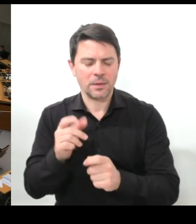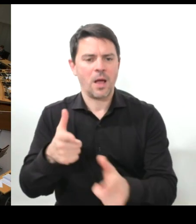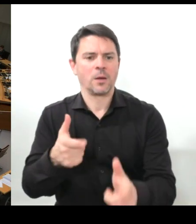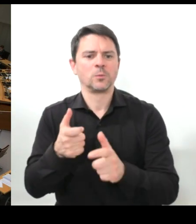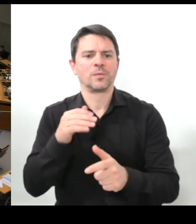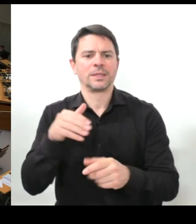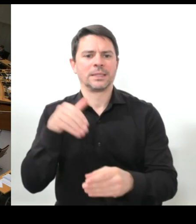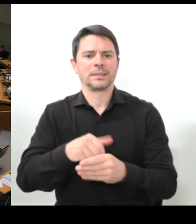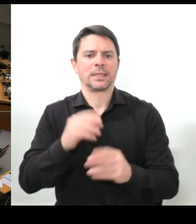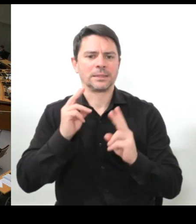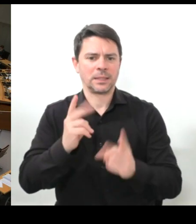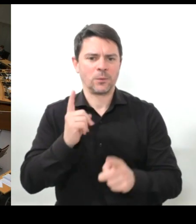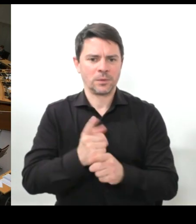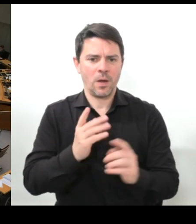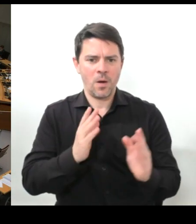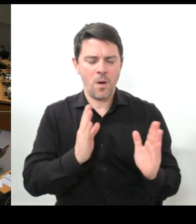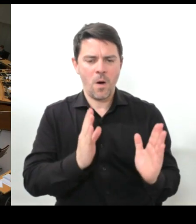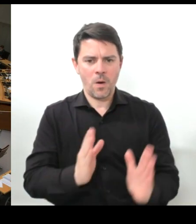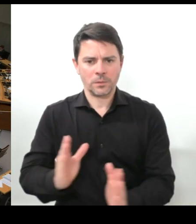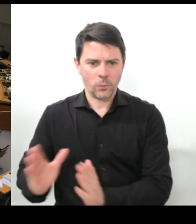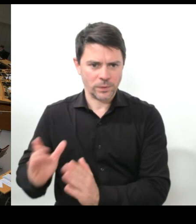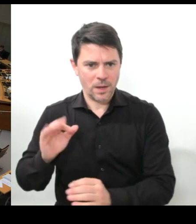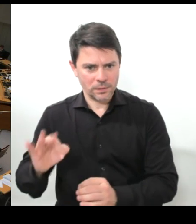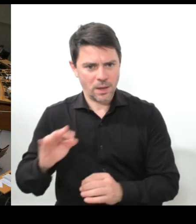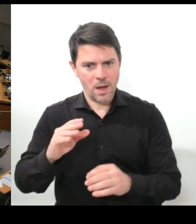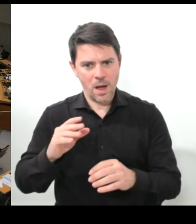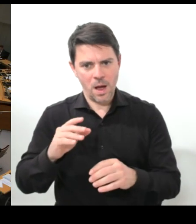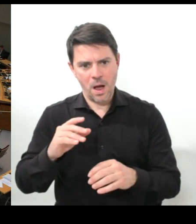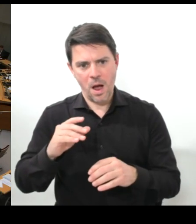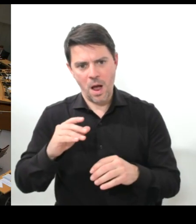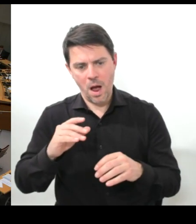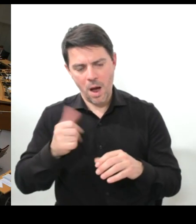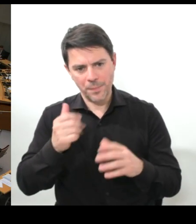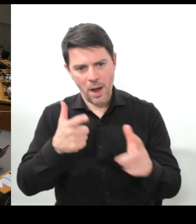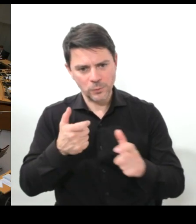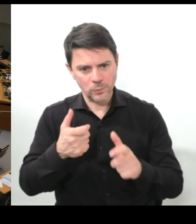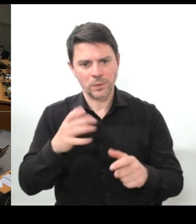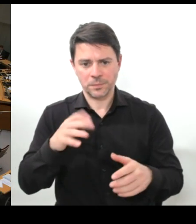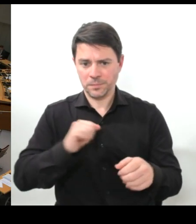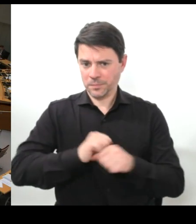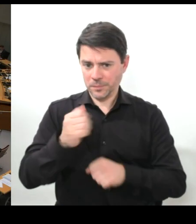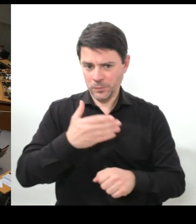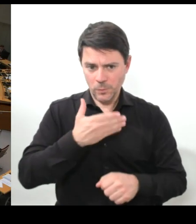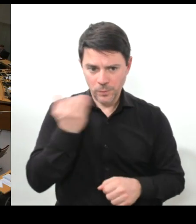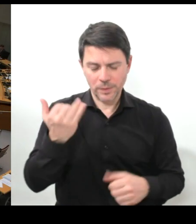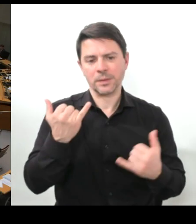Linke. Drucksache 19/728 Gesetz zur Änderung des Berliner Wohnraum versorge Gese.